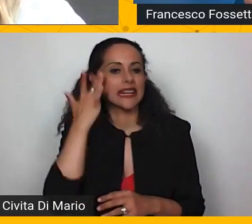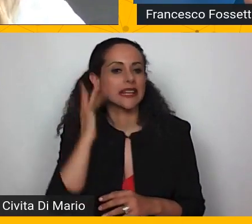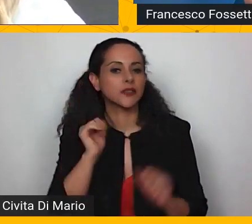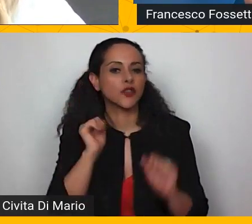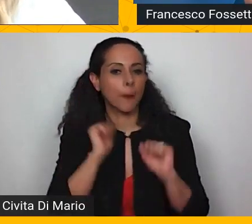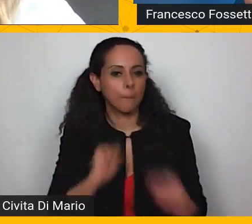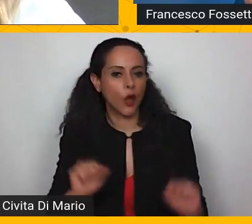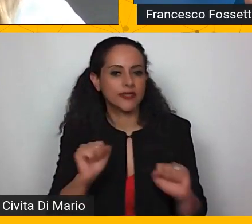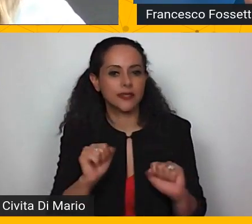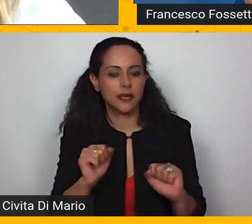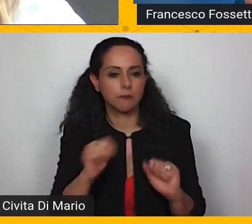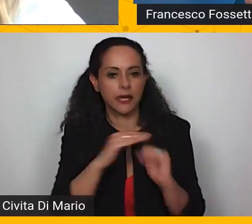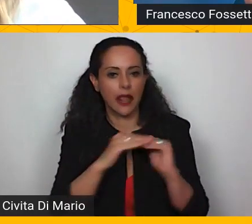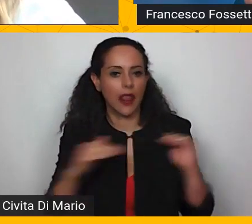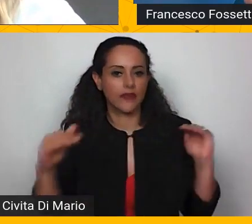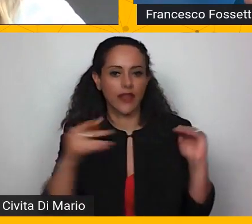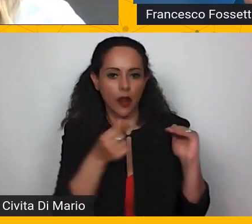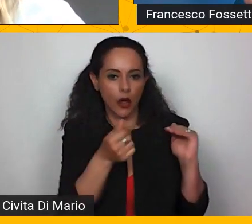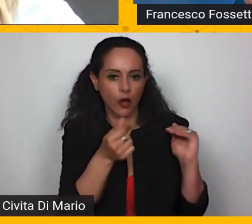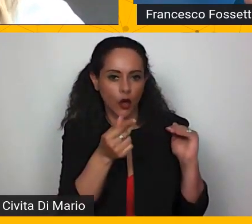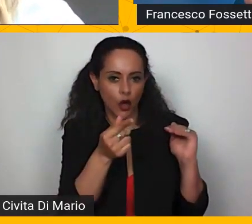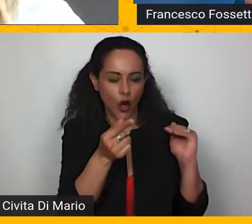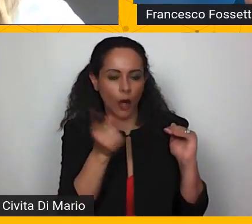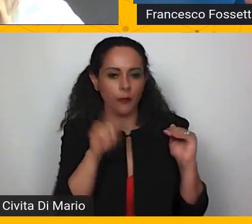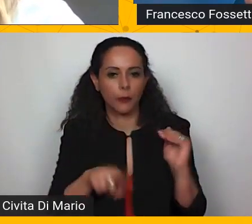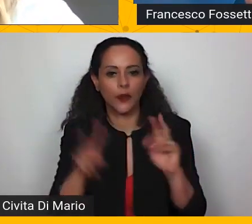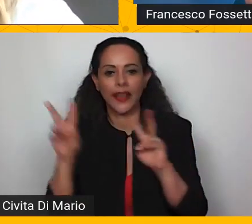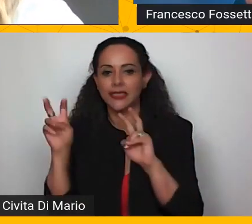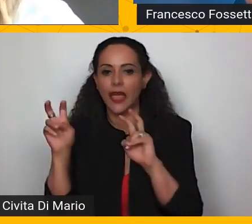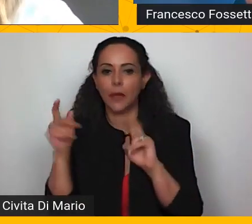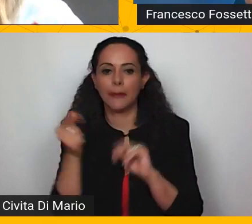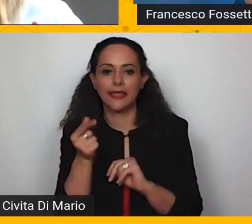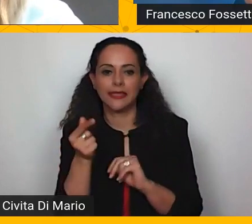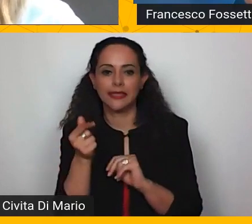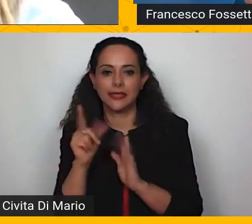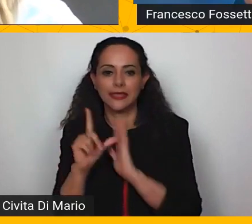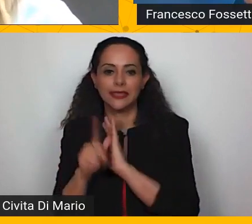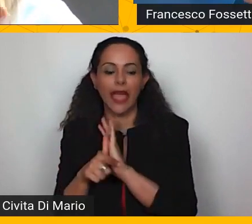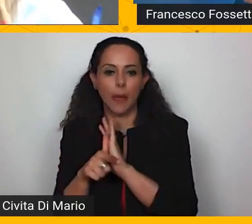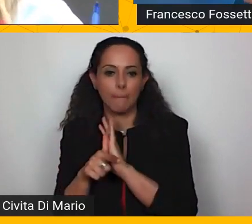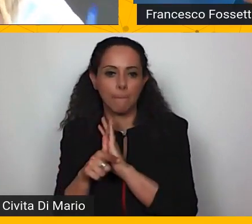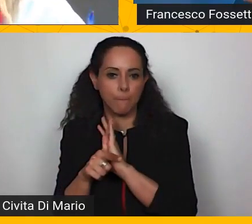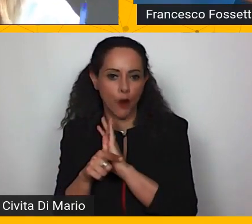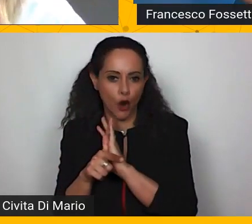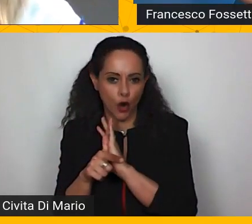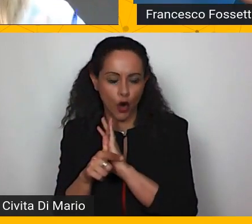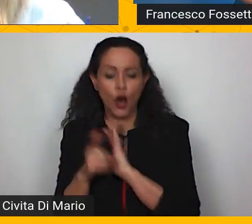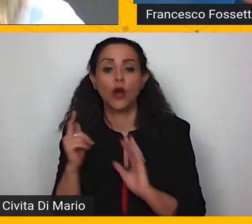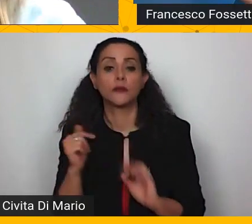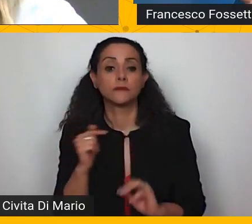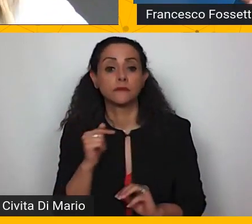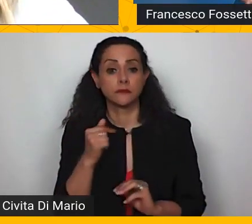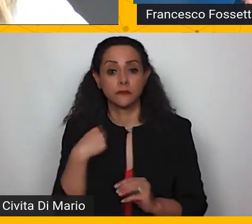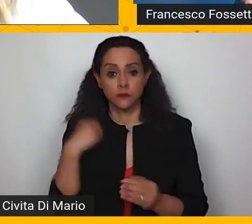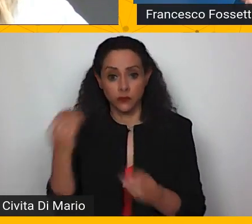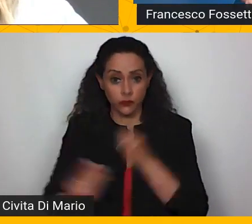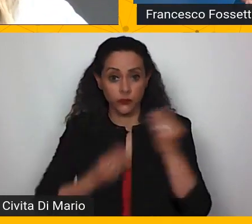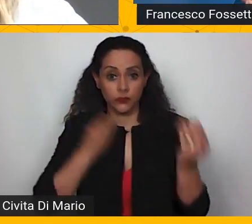possibili a livello economico ma anche il tema del tempo cioè ci sono dei giochi che più